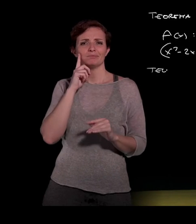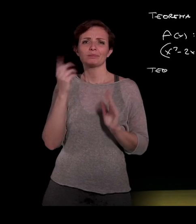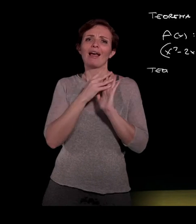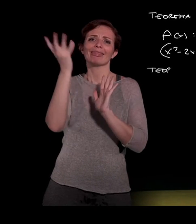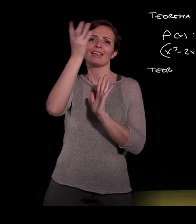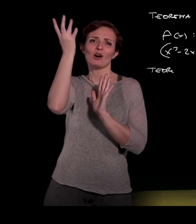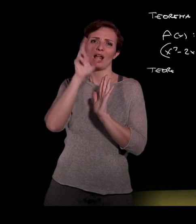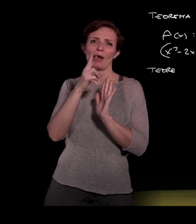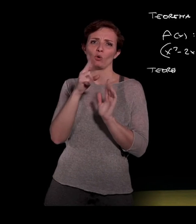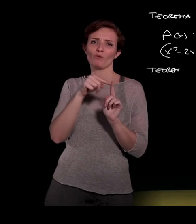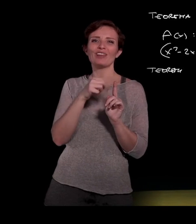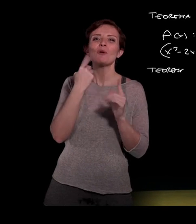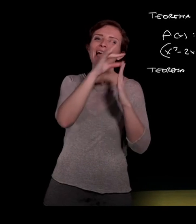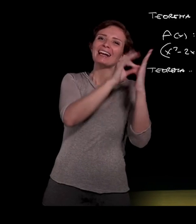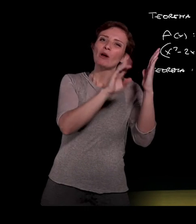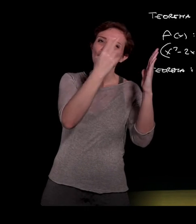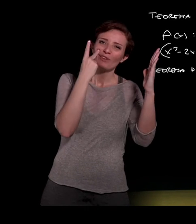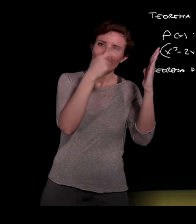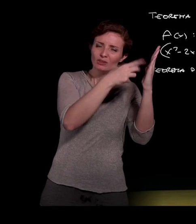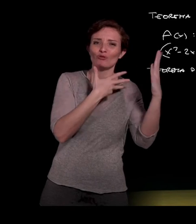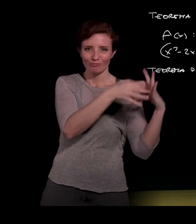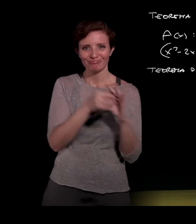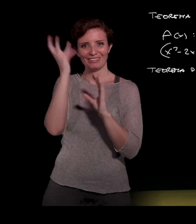che è la seconda applicazione importante della regola di Ruffini,